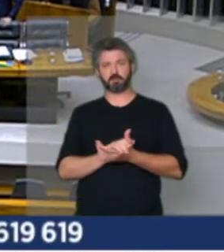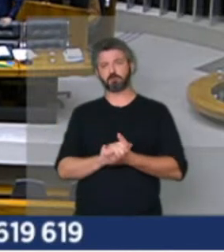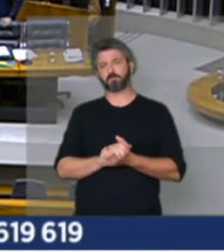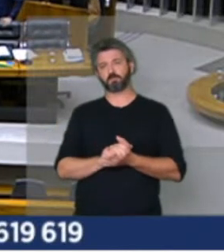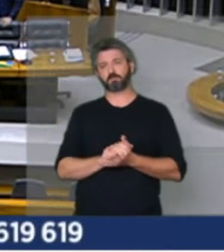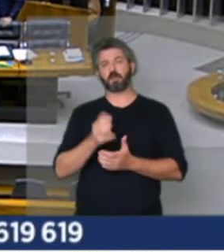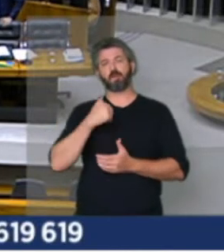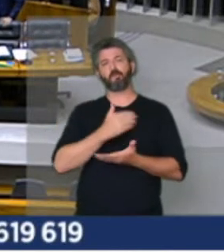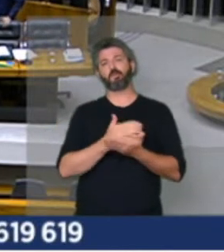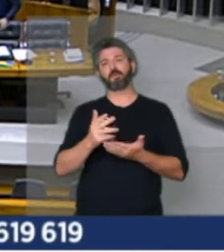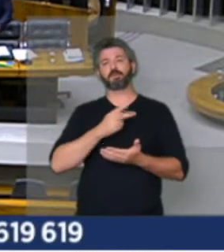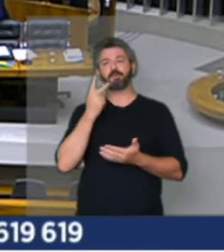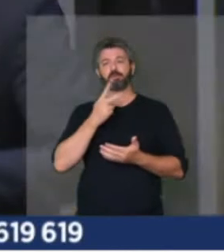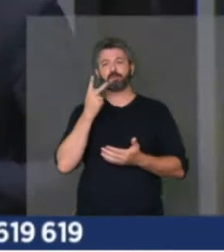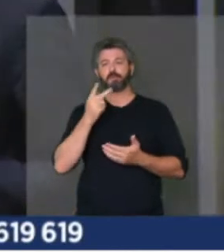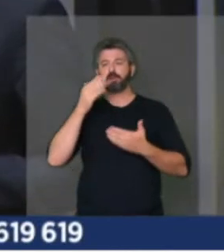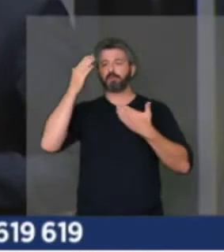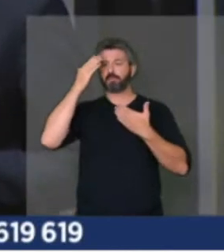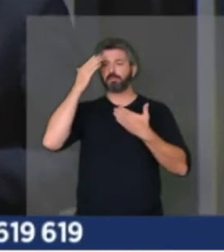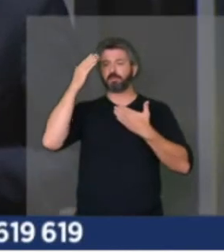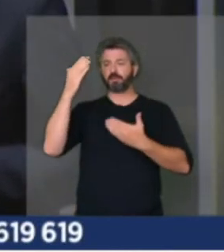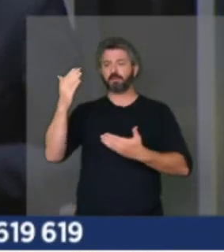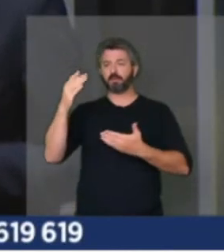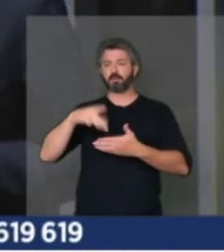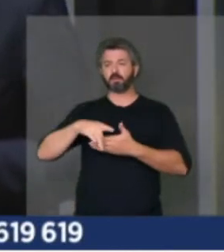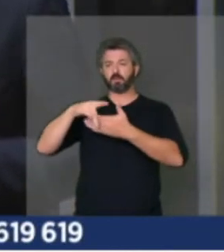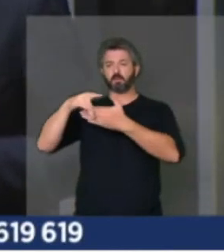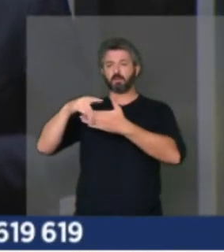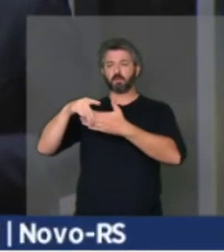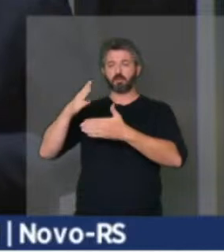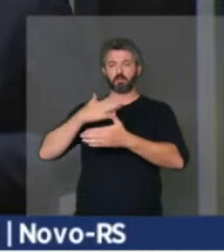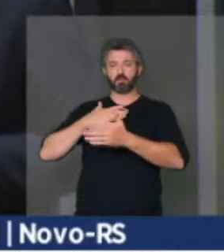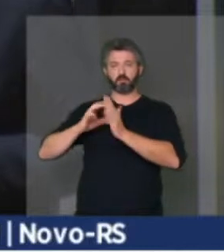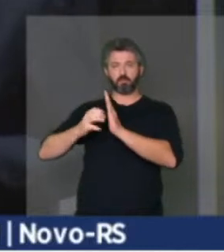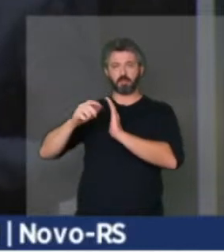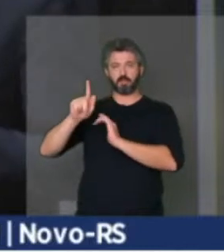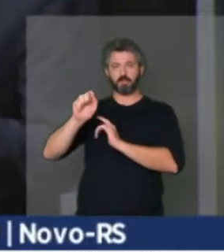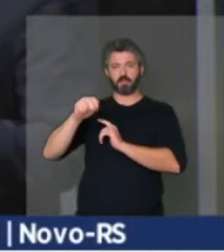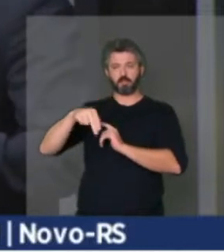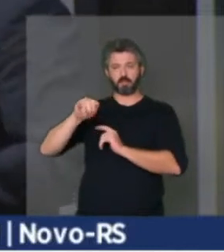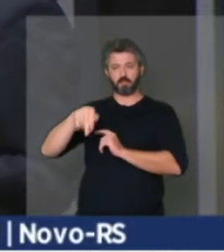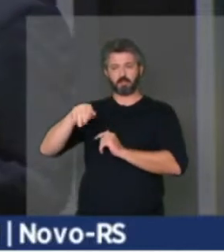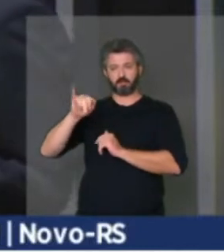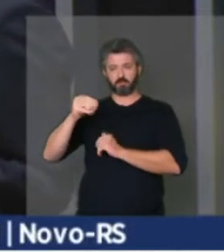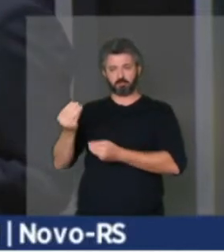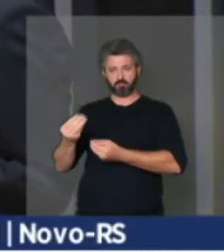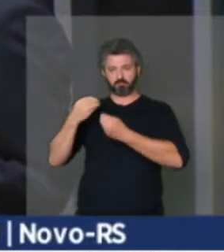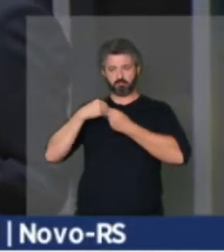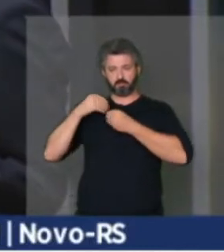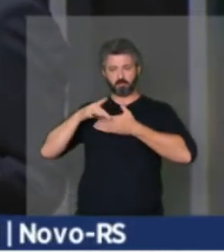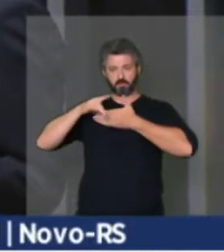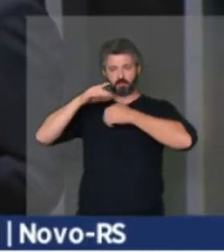MEU LÍDER DA BANCADA PAULO GANIME, PELA OPORTUNIDADE DE FAZER A DEFESA DO NOSSO POSICIONAMENTO, QUERO COMEÇAR DIZENDO QUE NÓS, DESDE O